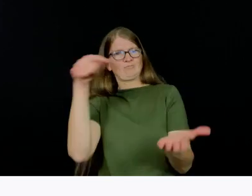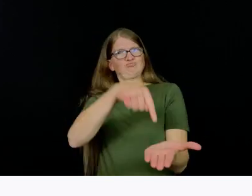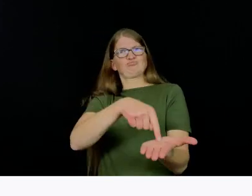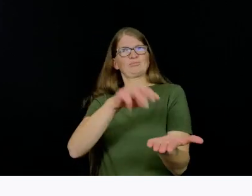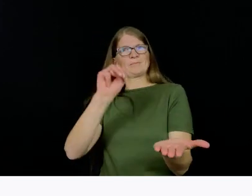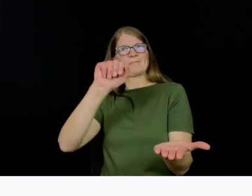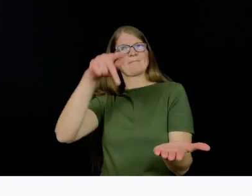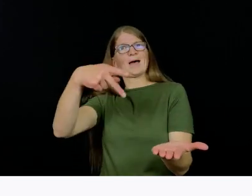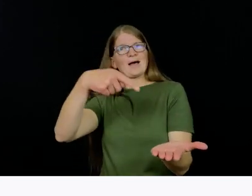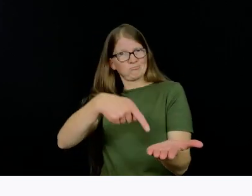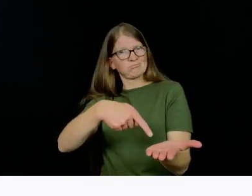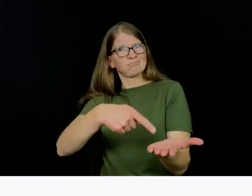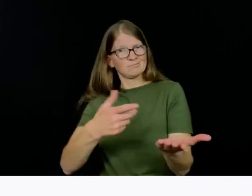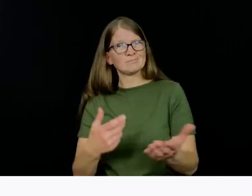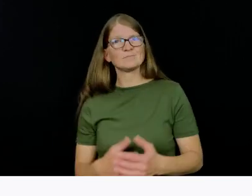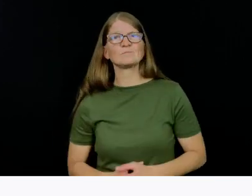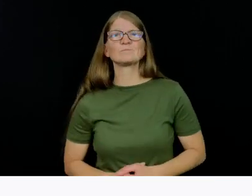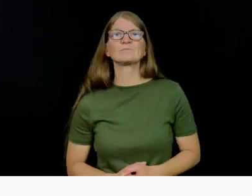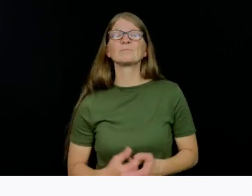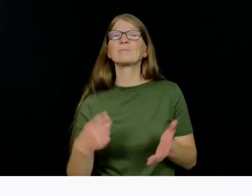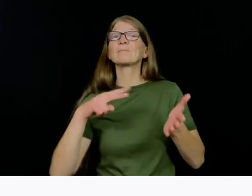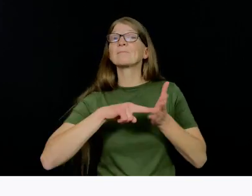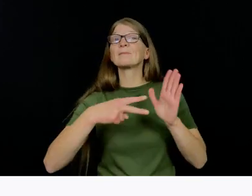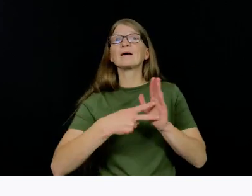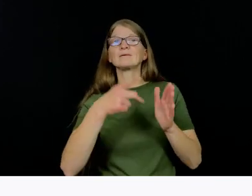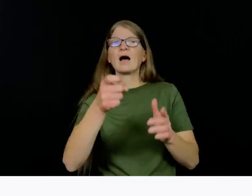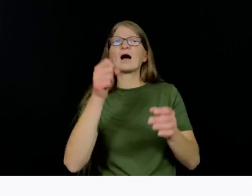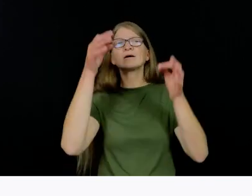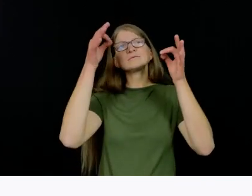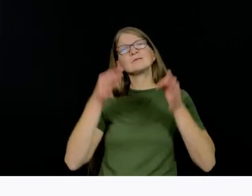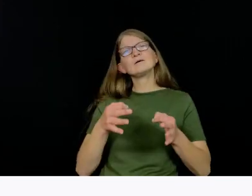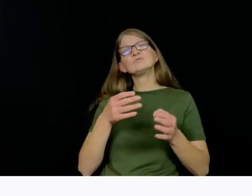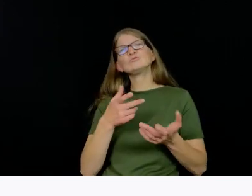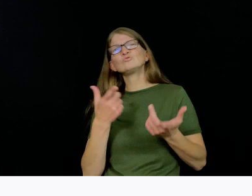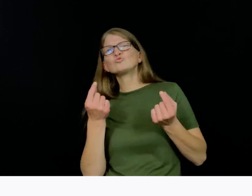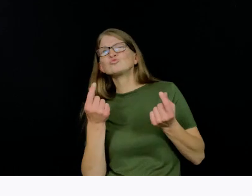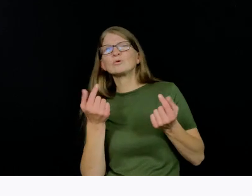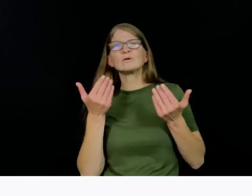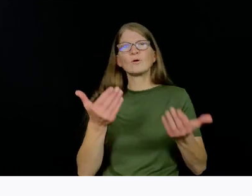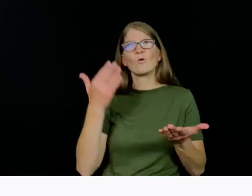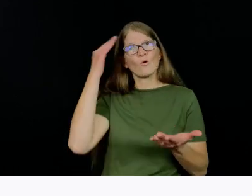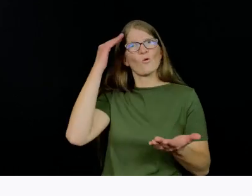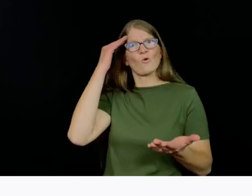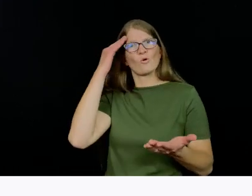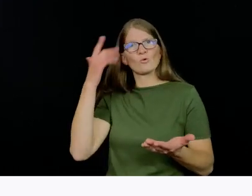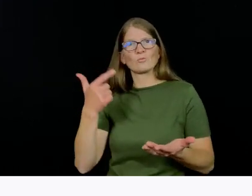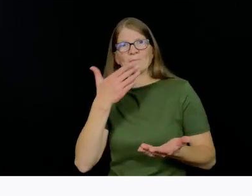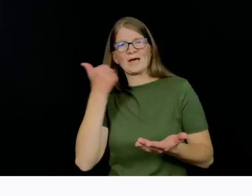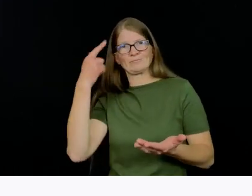هذا سيساعدكم على اتخاذ قرارات أكثر استنارة حول الأماكن التي يمكن زيارتها ومتى الأمر الذي سيساعدكم وأحبائكم